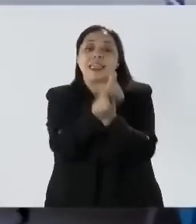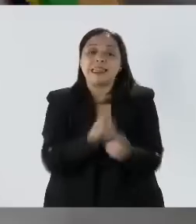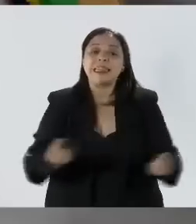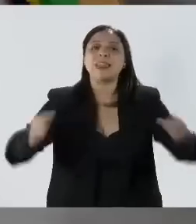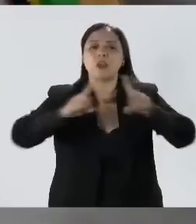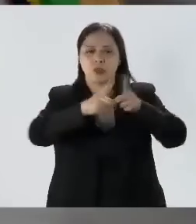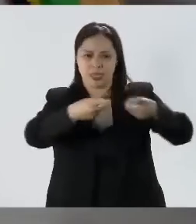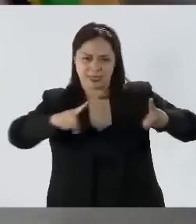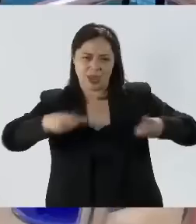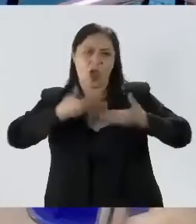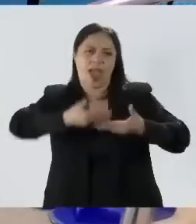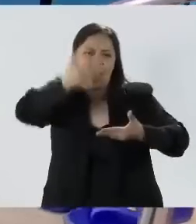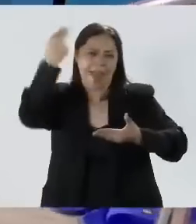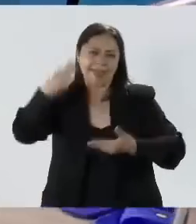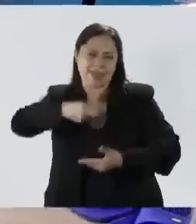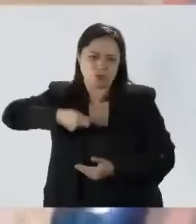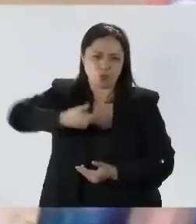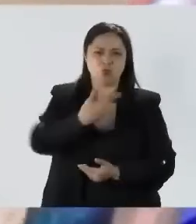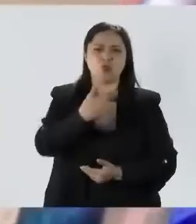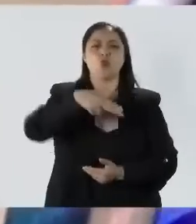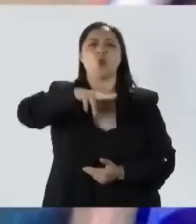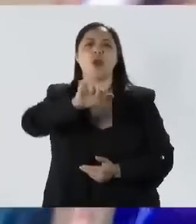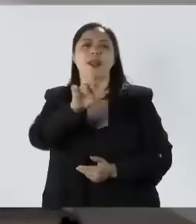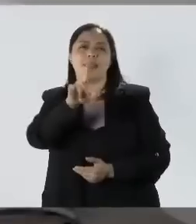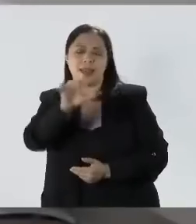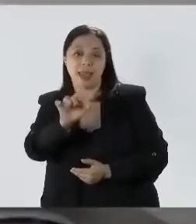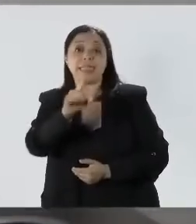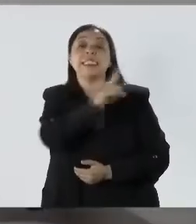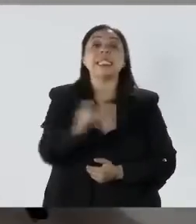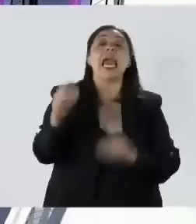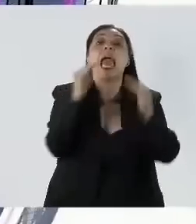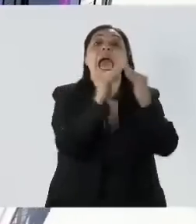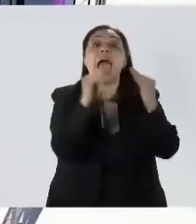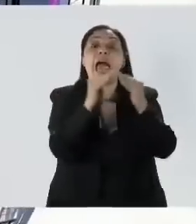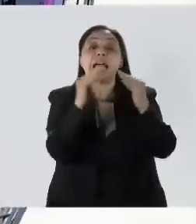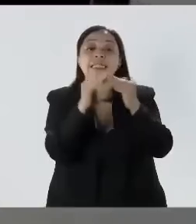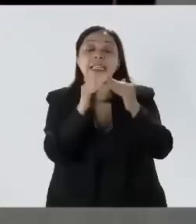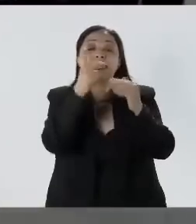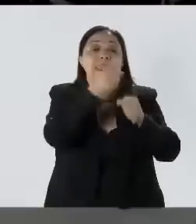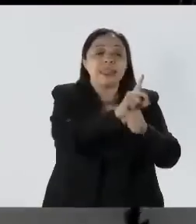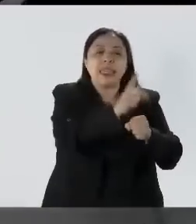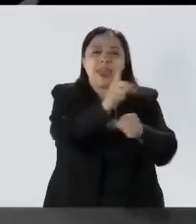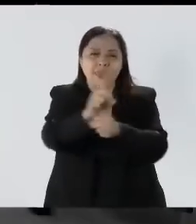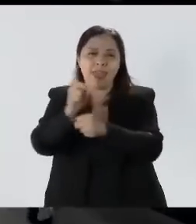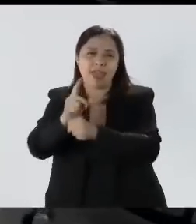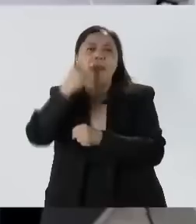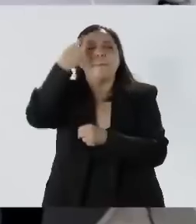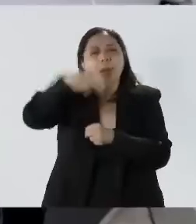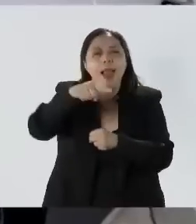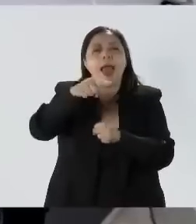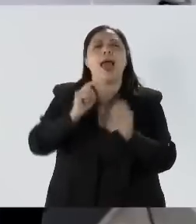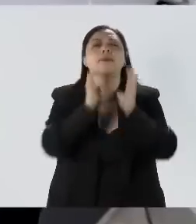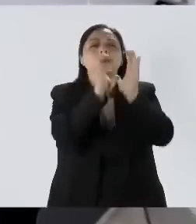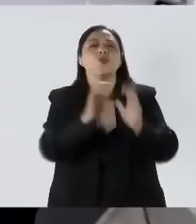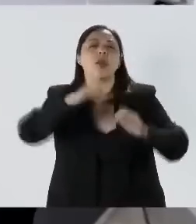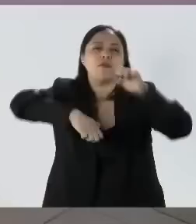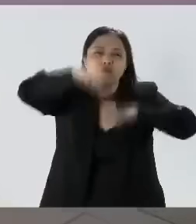guarderías 100 casas de día para personas de adultos mayores 100 centros de rehabilitación